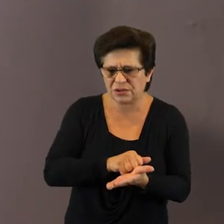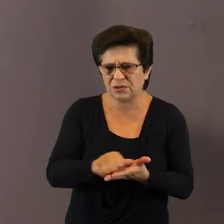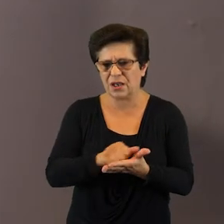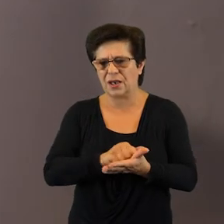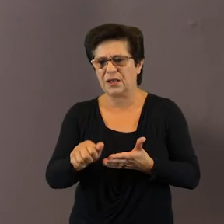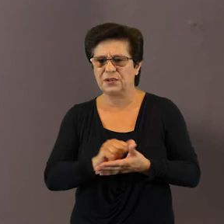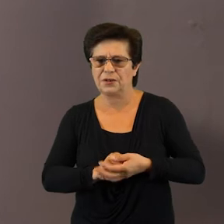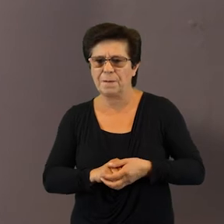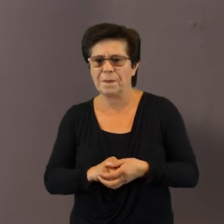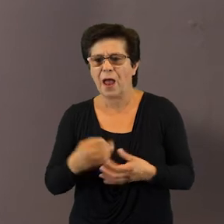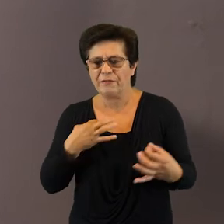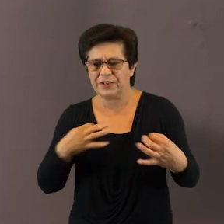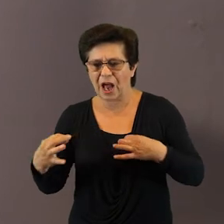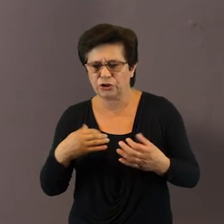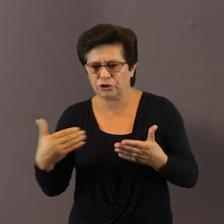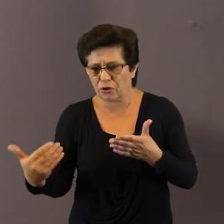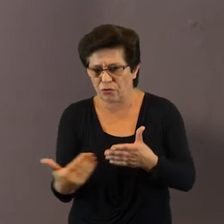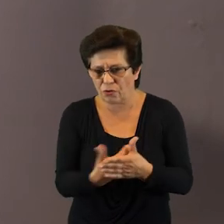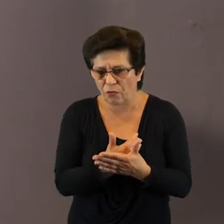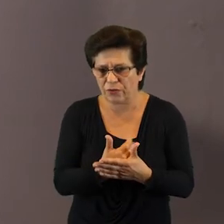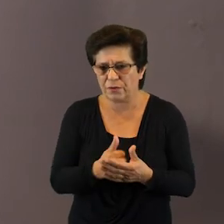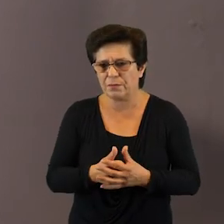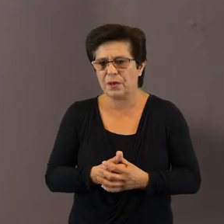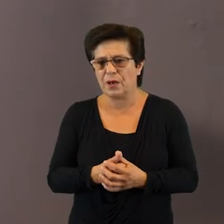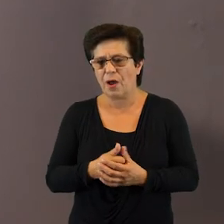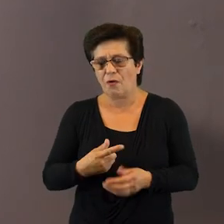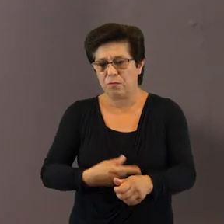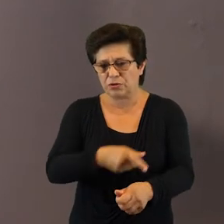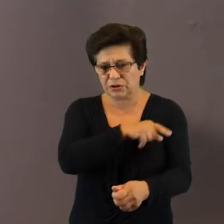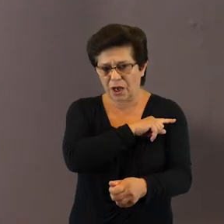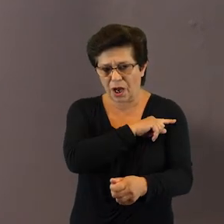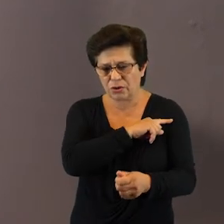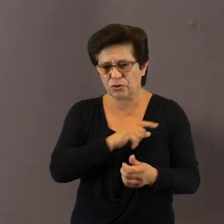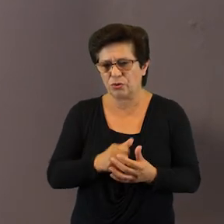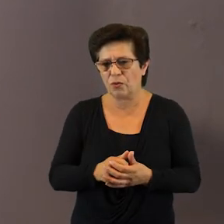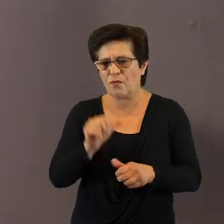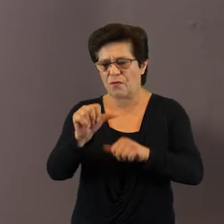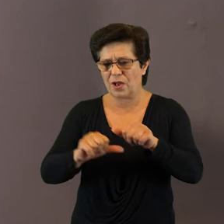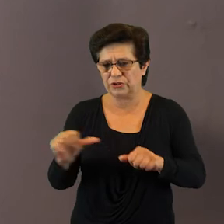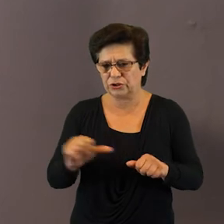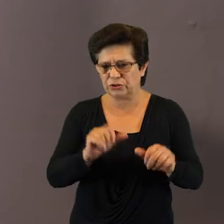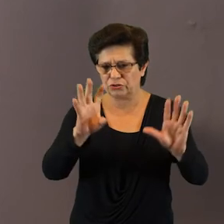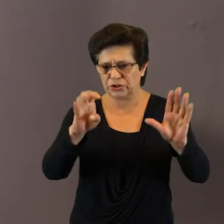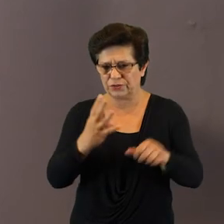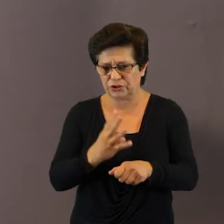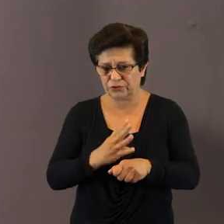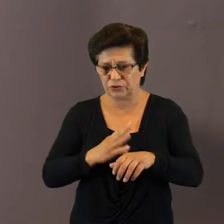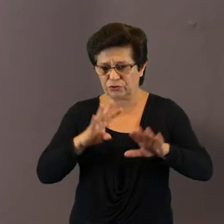Teatru Nowego imienia Tadeusza Łomnickiego w Poznaniu w latach 1999-2009